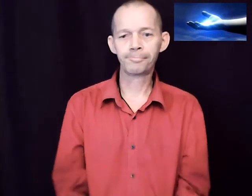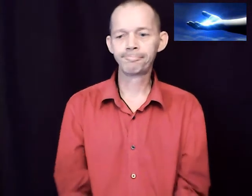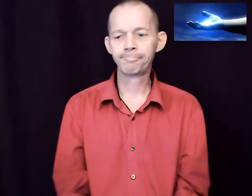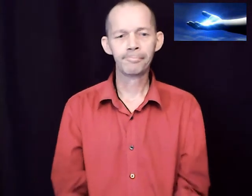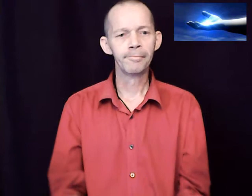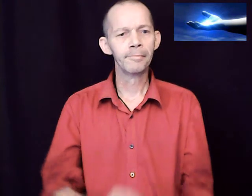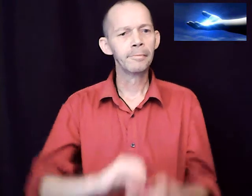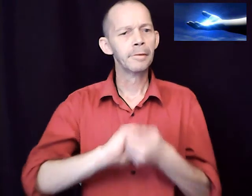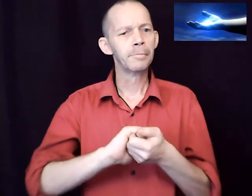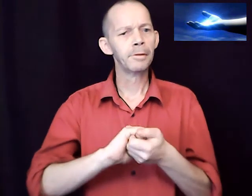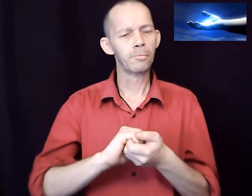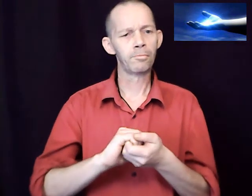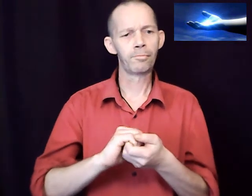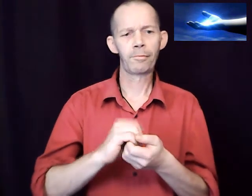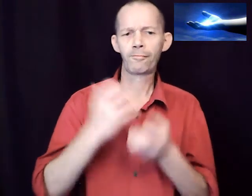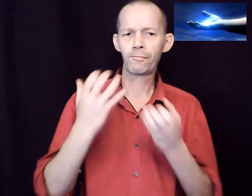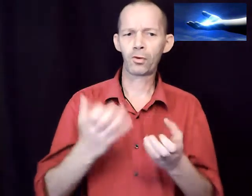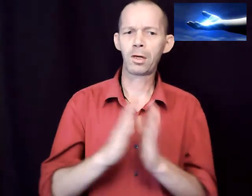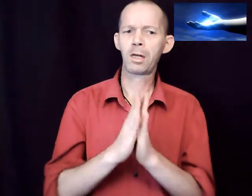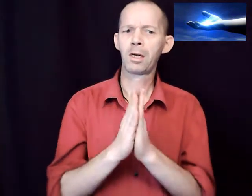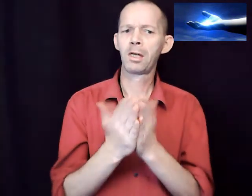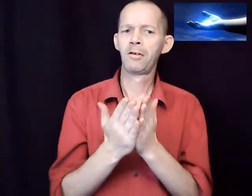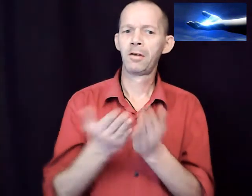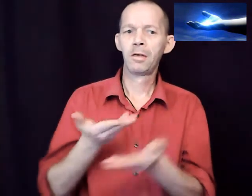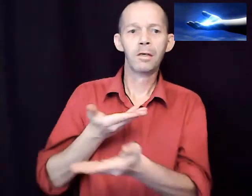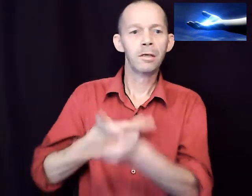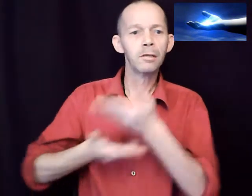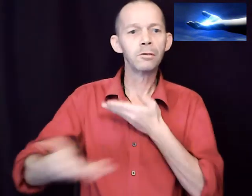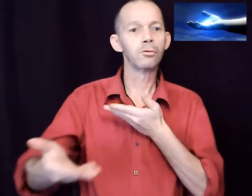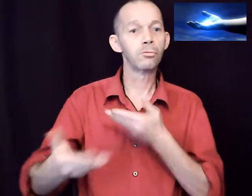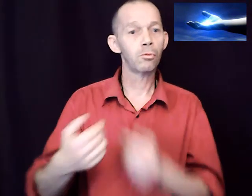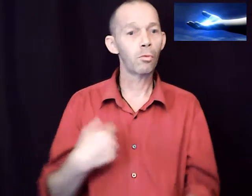Jusqu'à un moment, un ami m'a demandé vouloir un livre à échanger